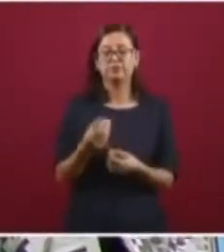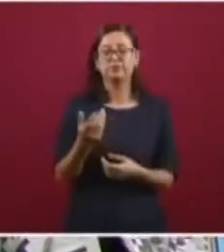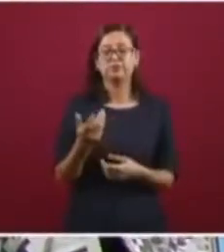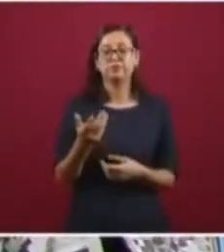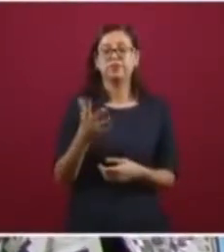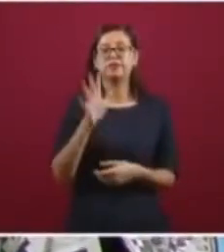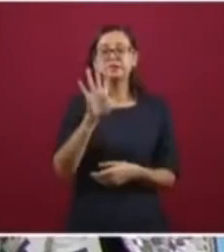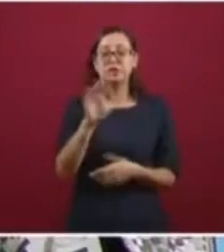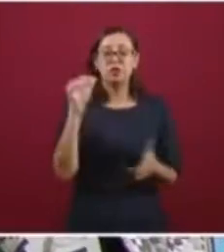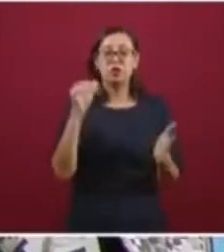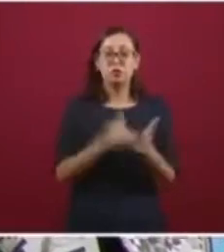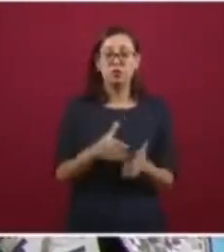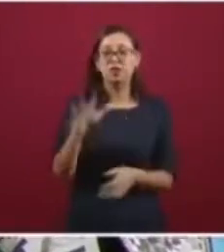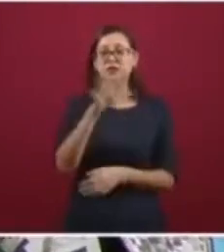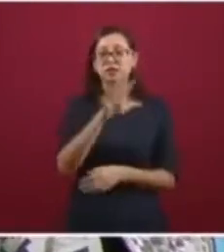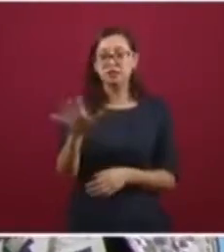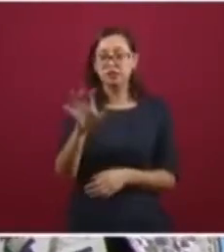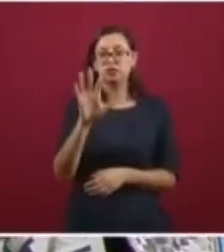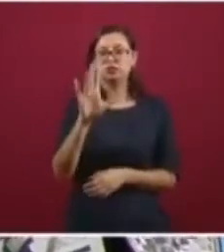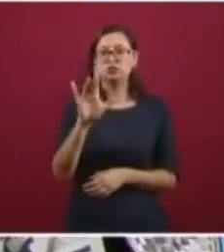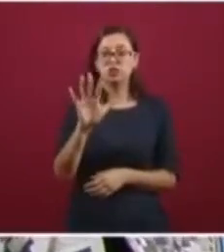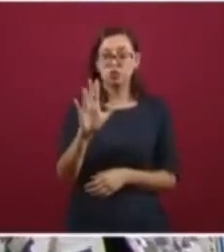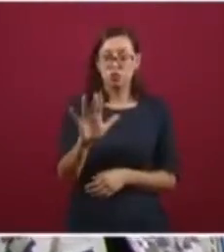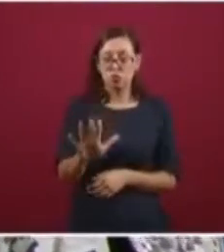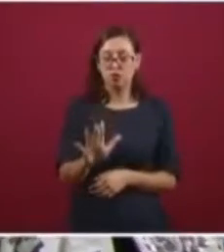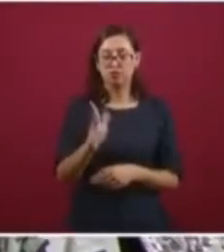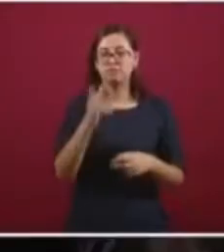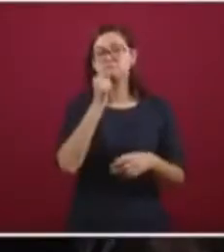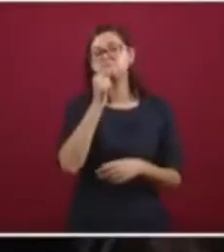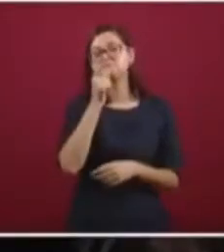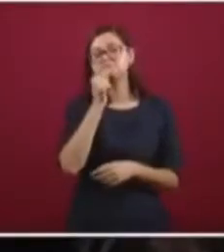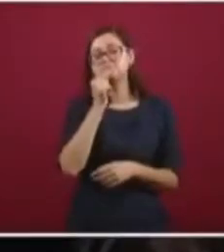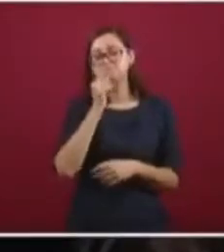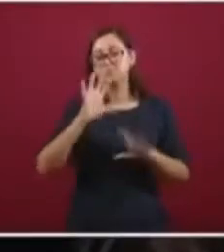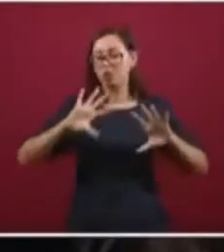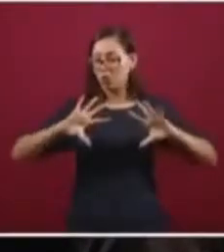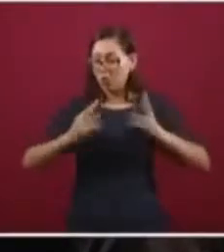cinco mil 550 elementos.